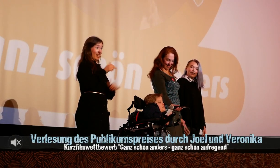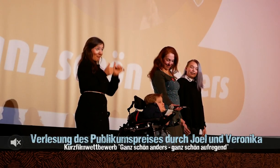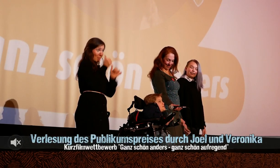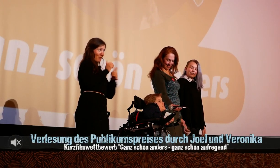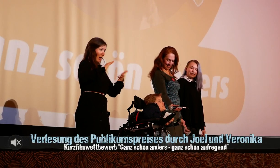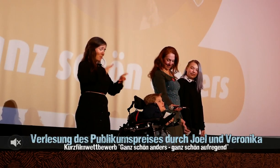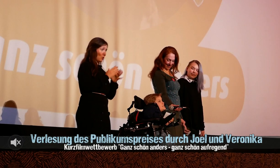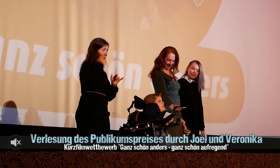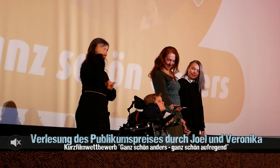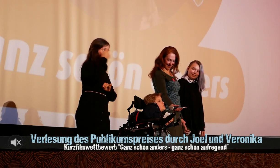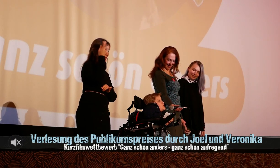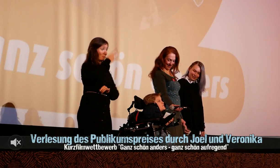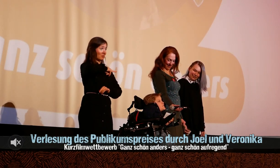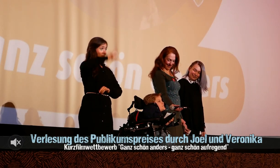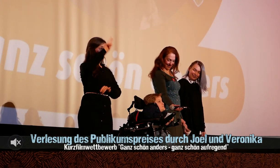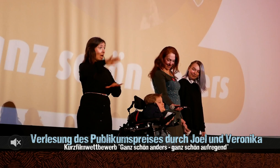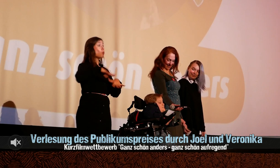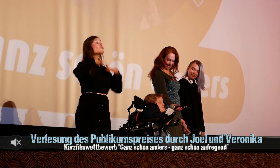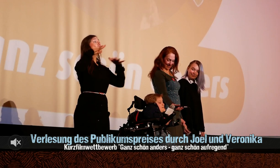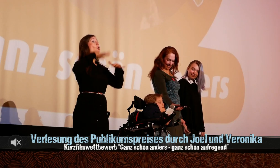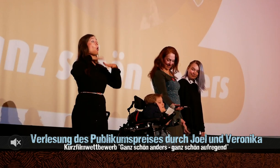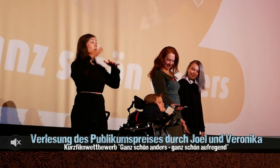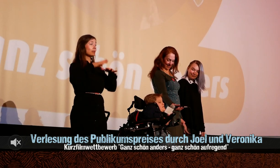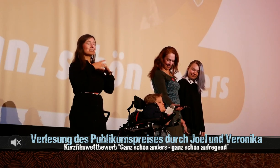des "ganz schön anders" Kurzfilmwettbewerbs 2019